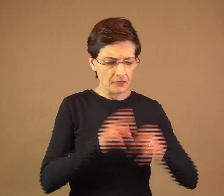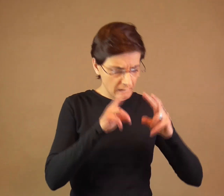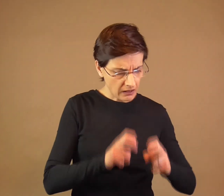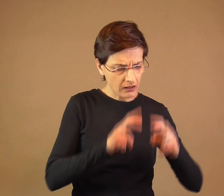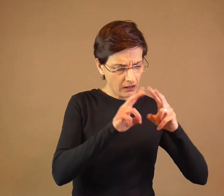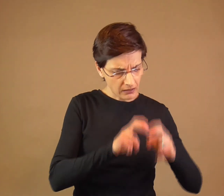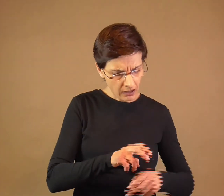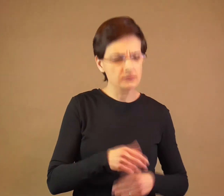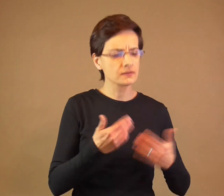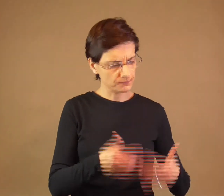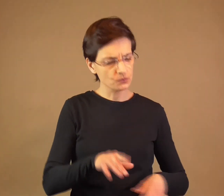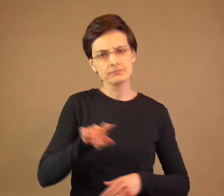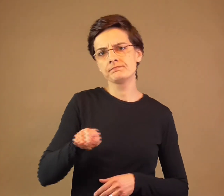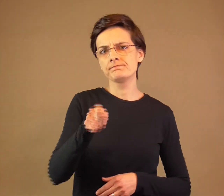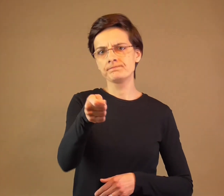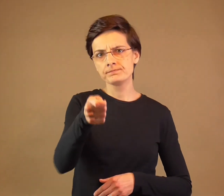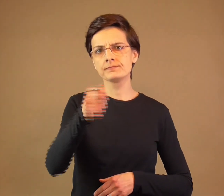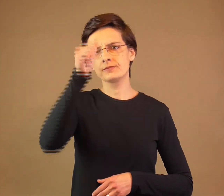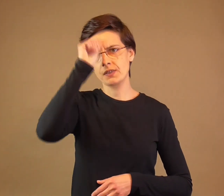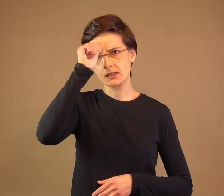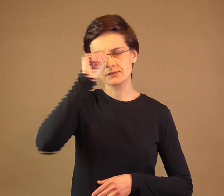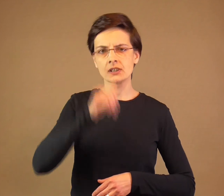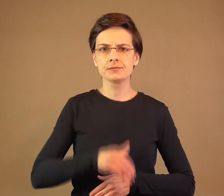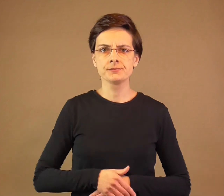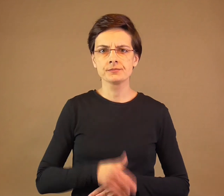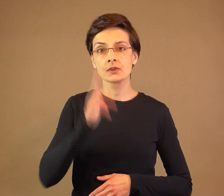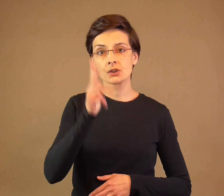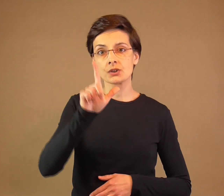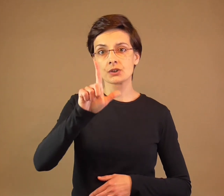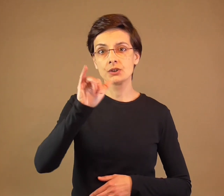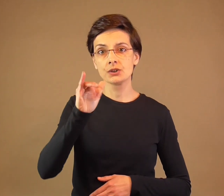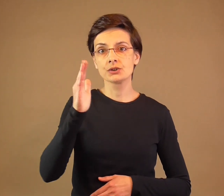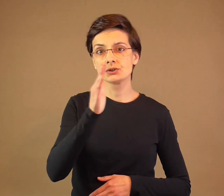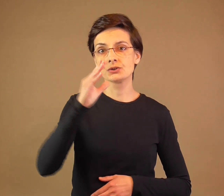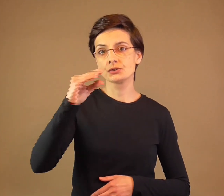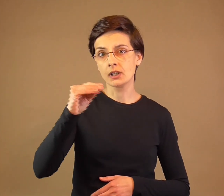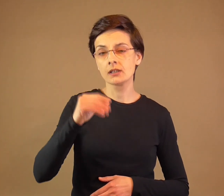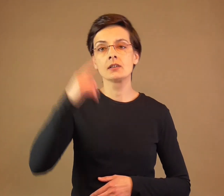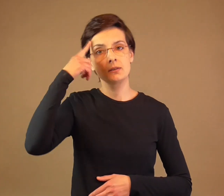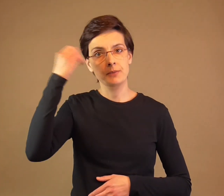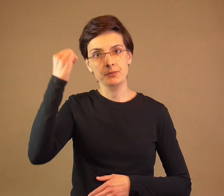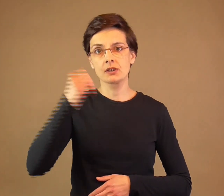Artysta używa określenia „klisze pamięci”.